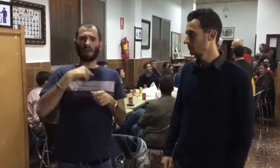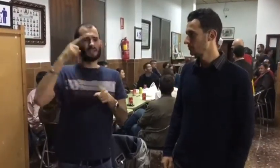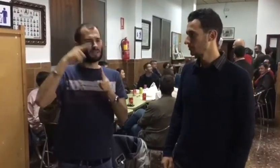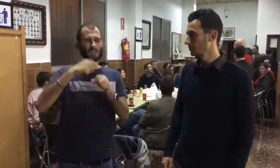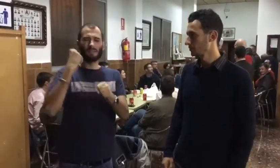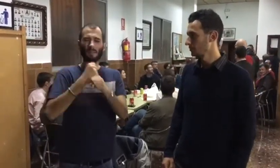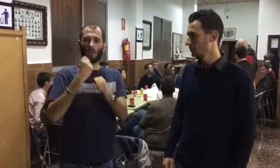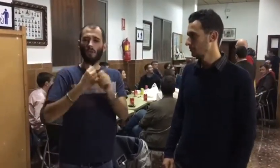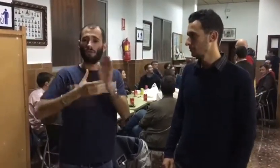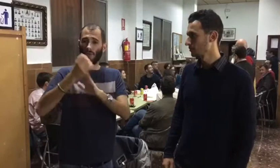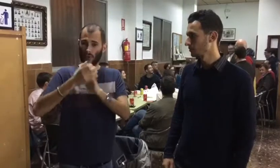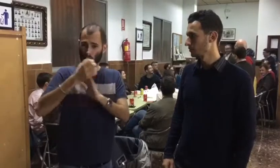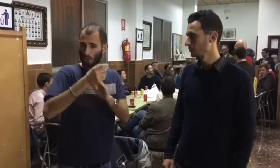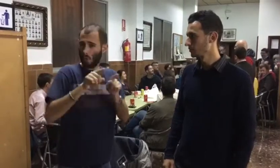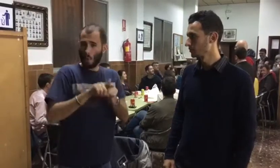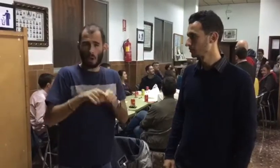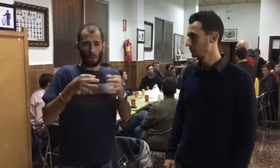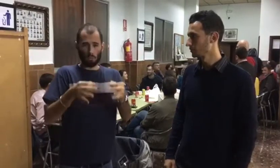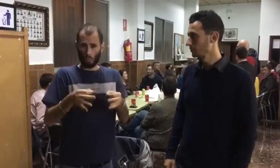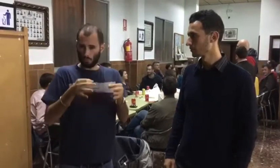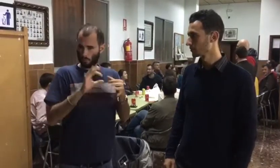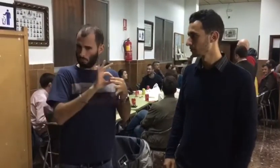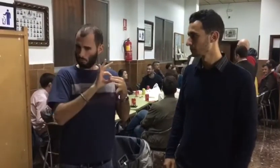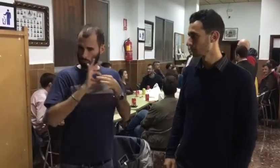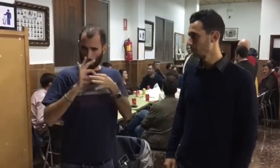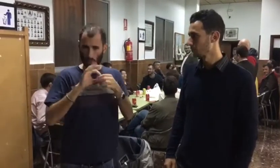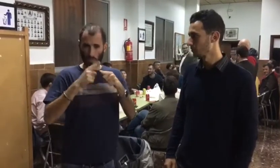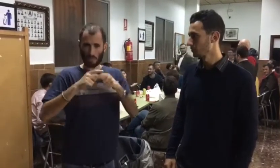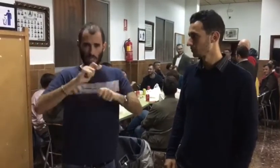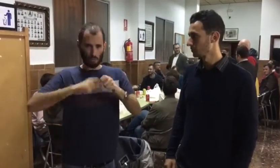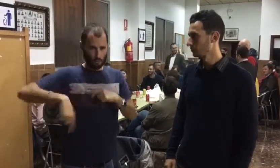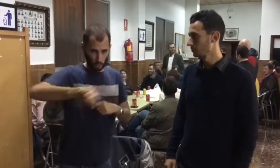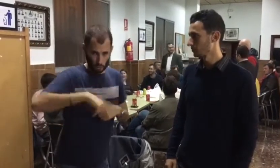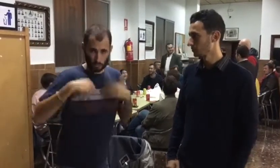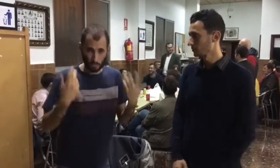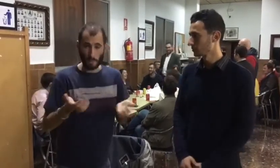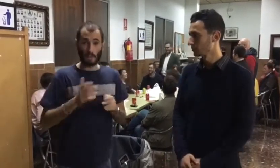Seguimos implicados en el trabajo habitual, conjuntamente con federaciones y asociaciones.